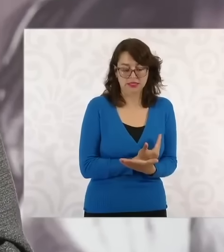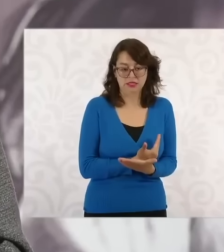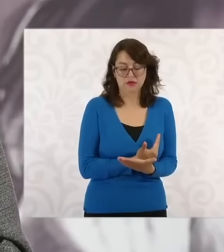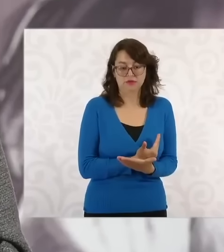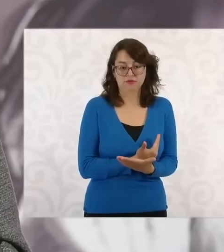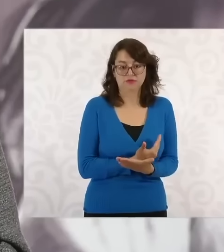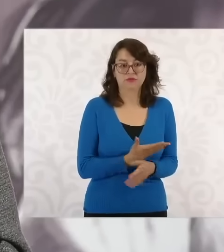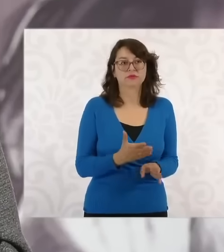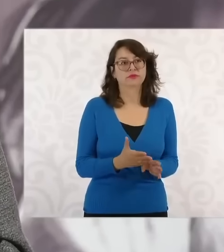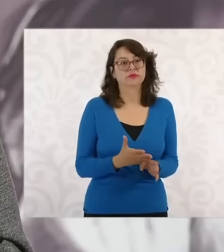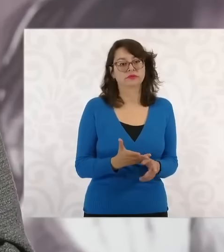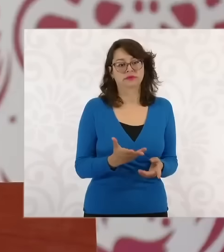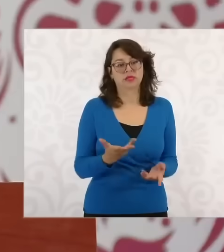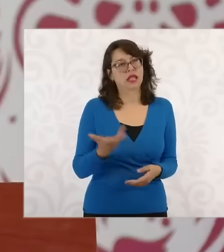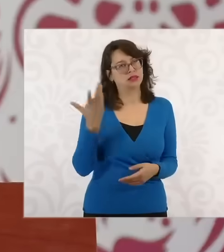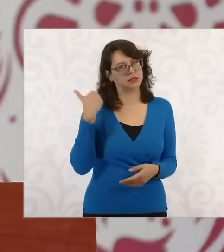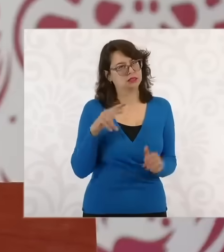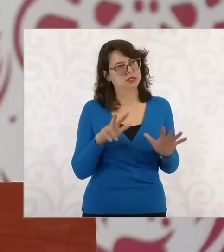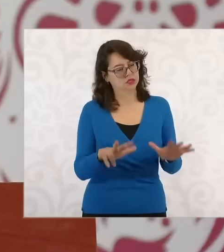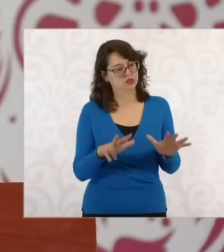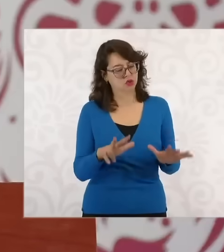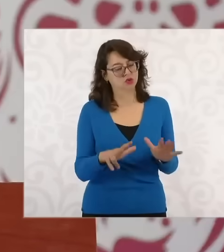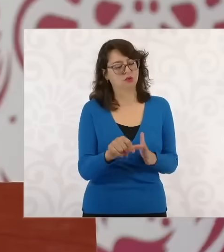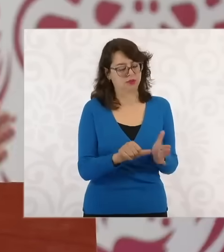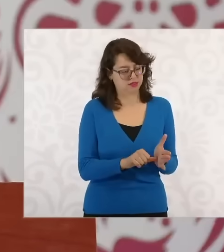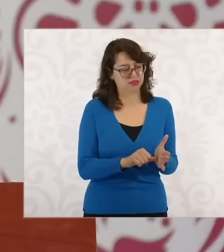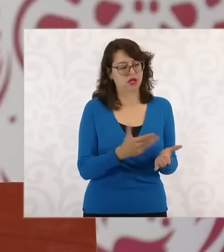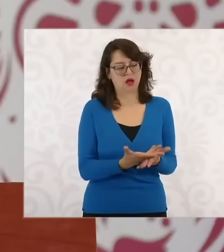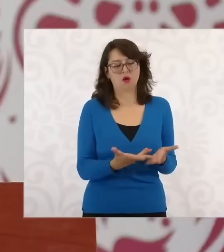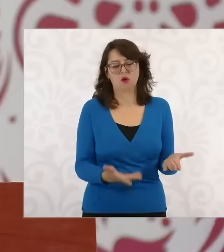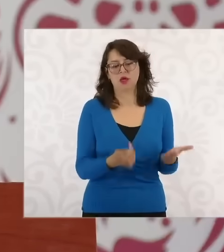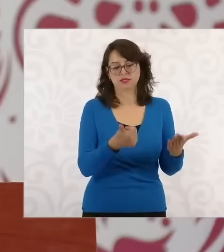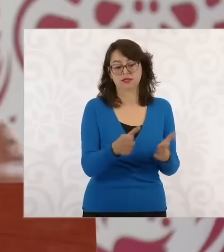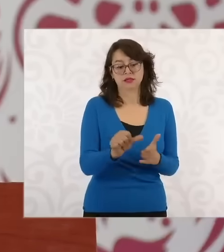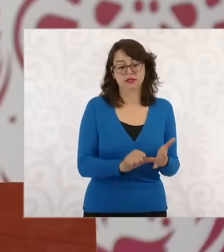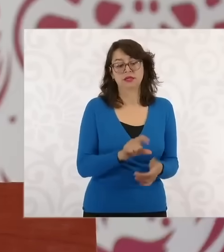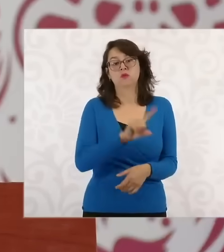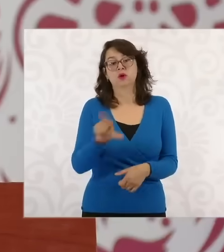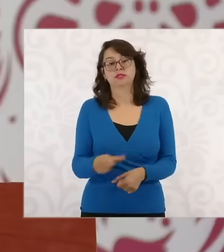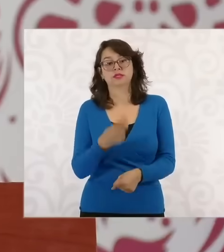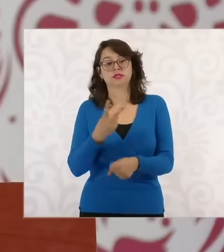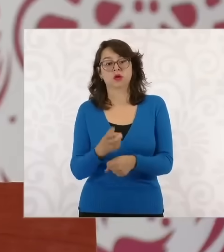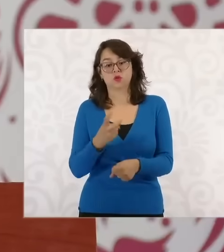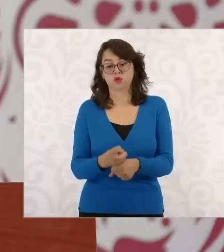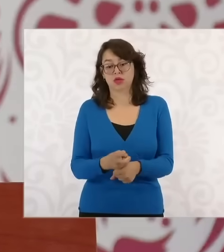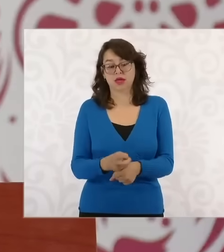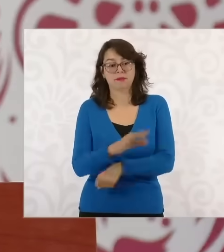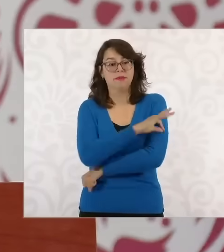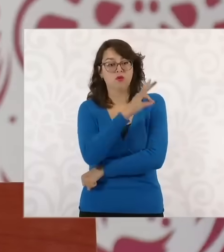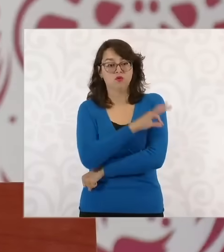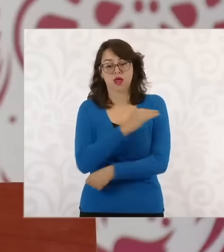aplicaba los 12 y 18 meses y después había que poner una segunda dosis a los 6 años de edad.